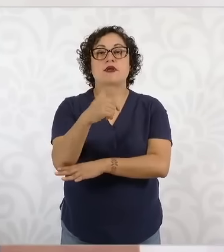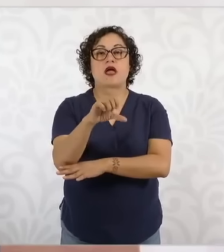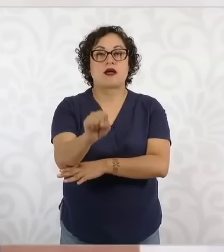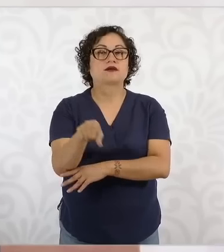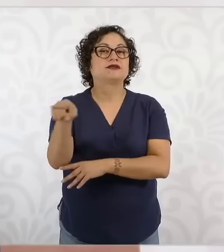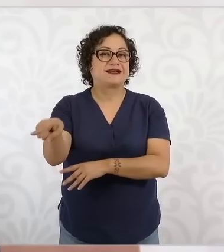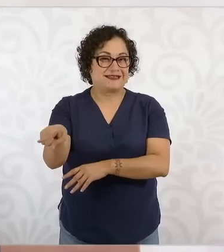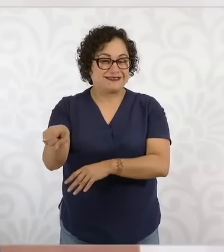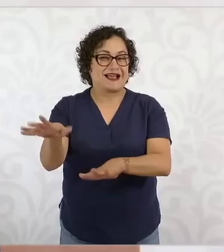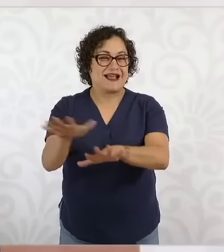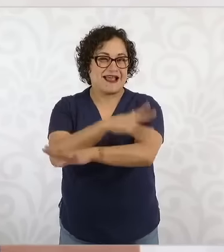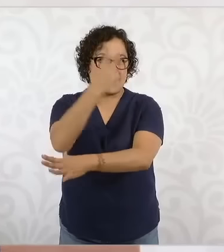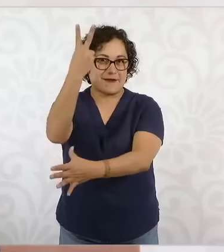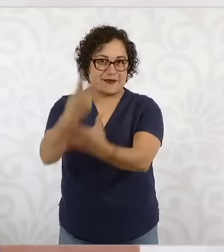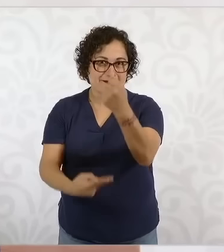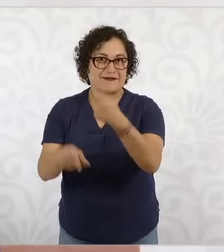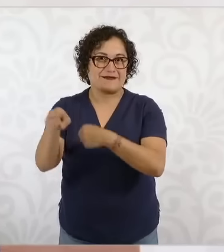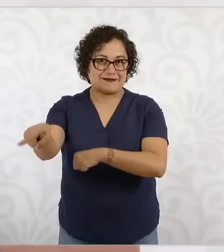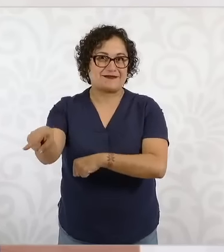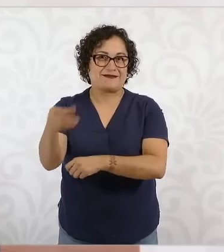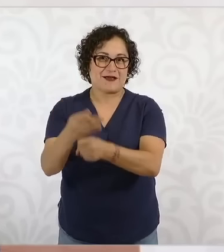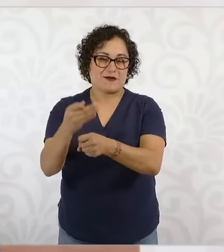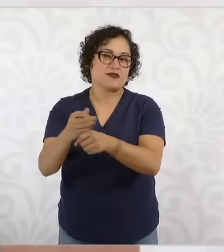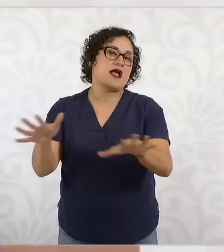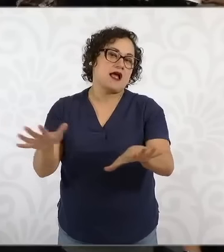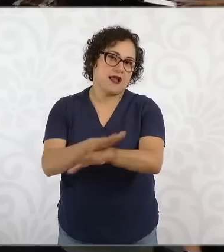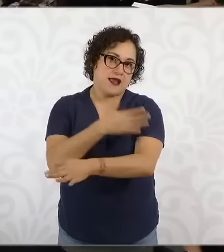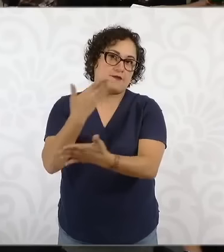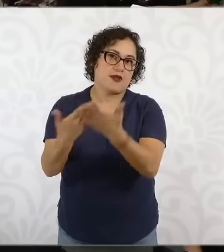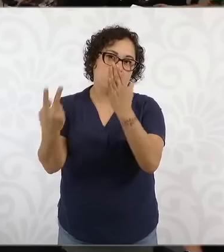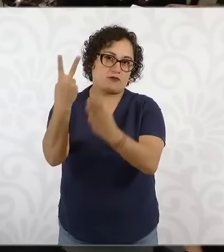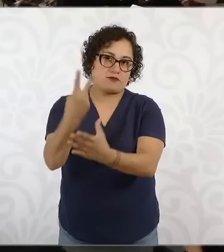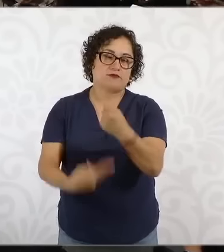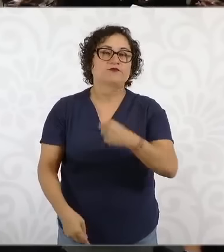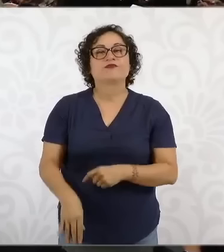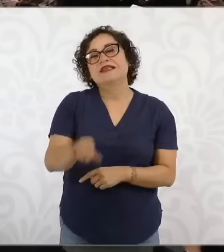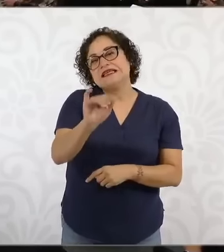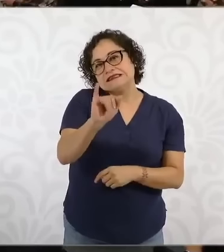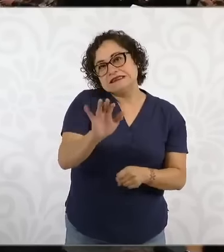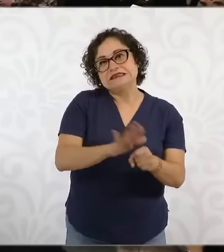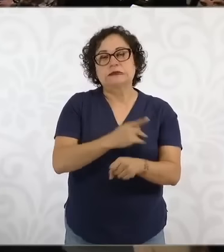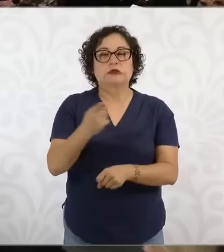va a sustituir la planta actual. Sí, porque el combustolio sí contamina muchísimo, ¿no? Sí.